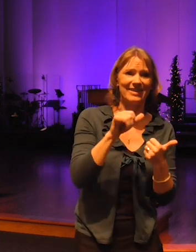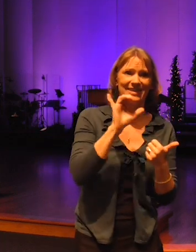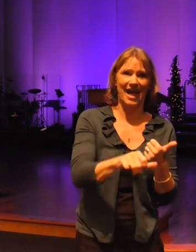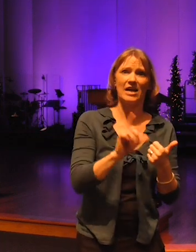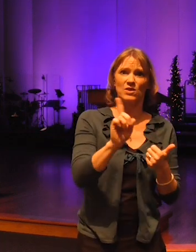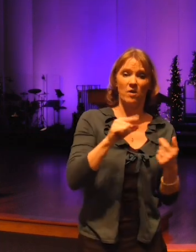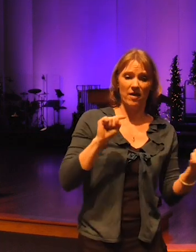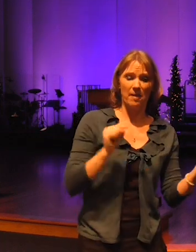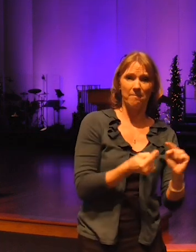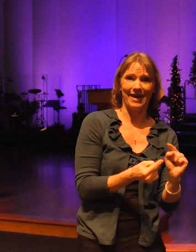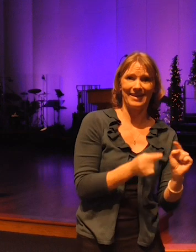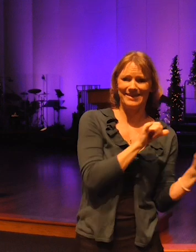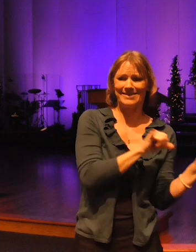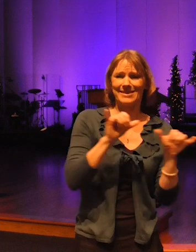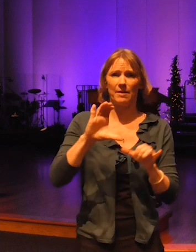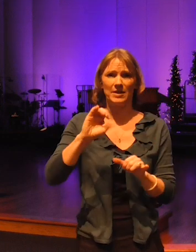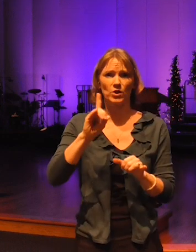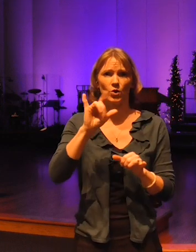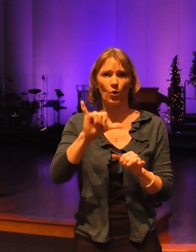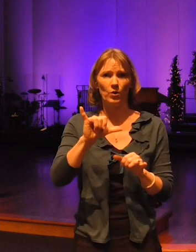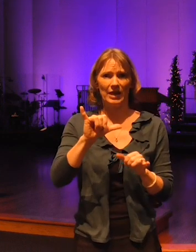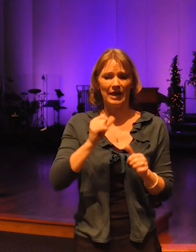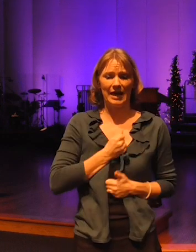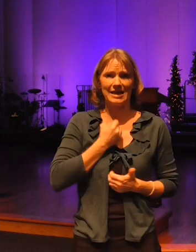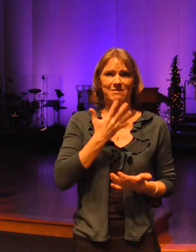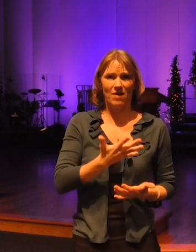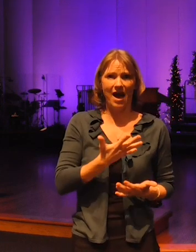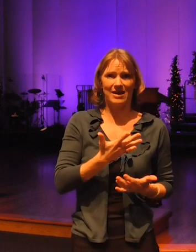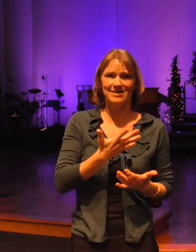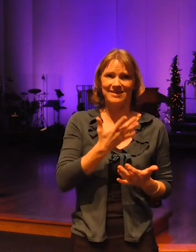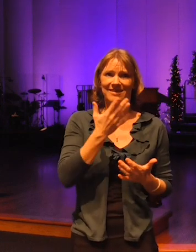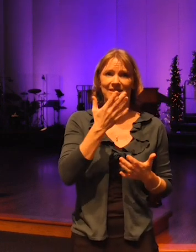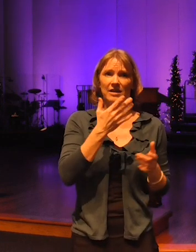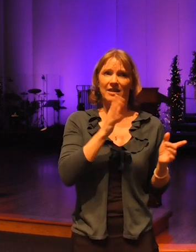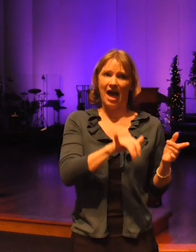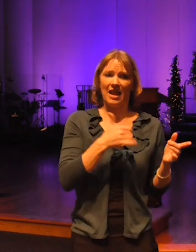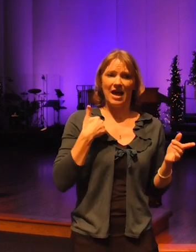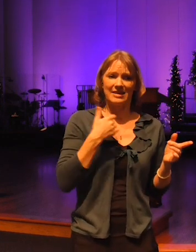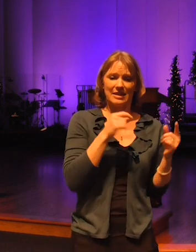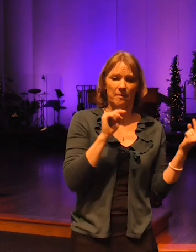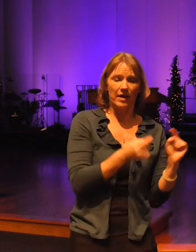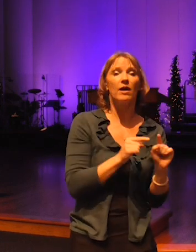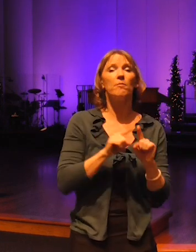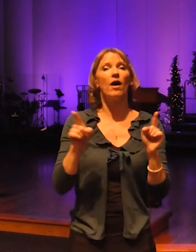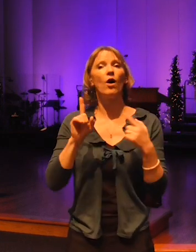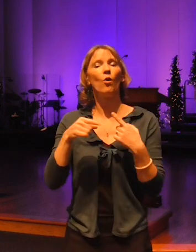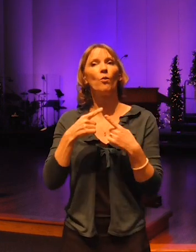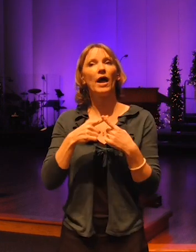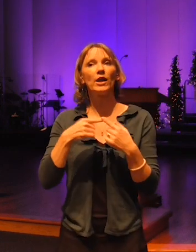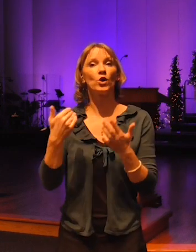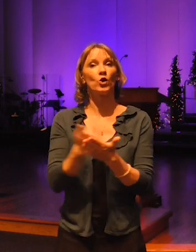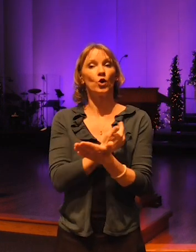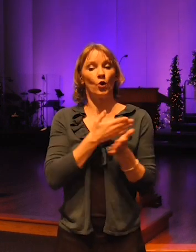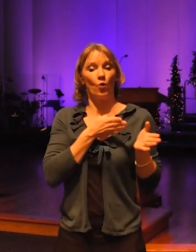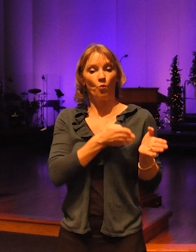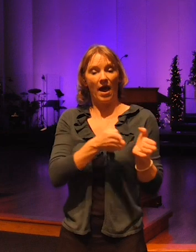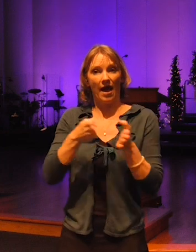lo expresó tan maravillosamente. Y, sin embargo, cuando podemos traer esos nuevos medios para tocar esa música que